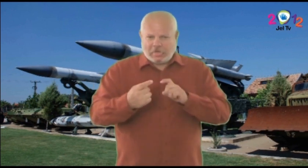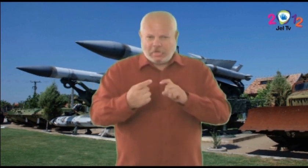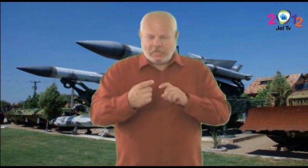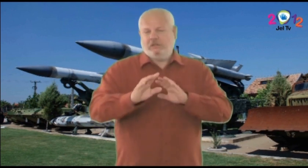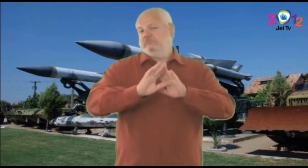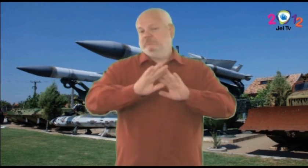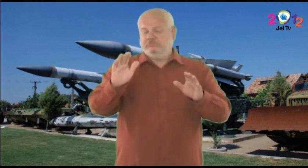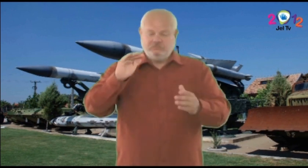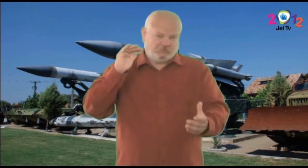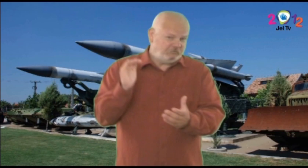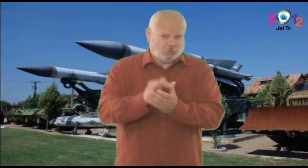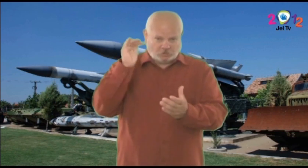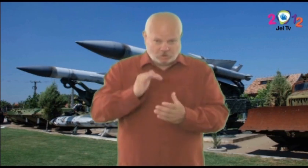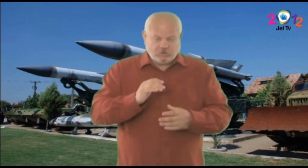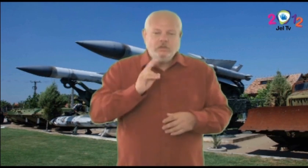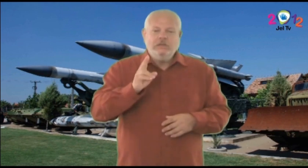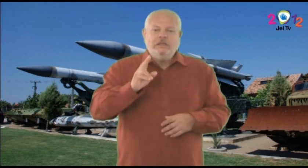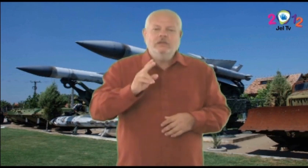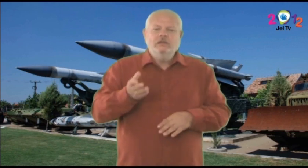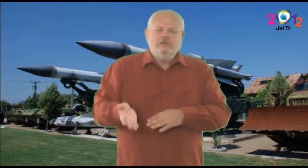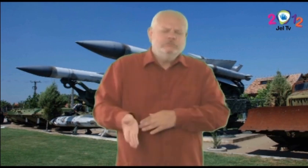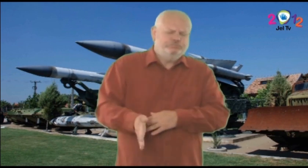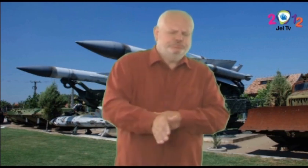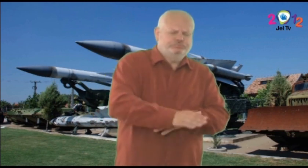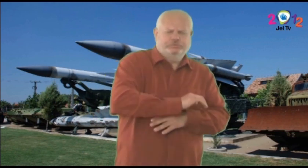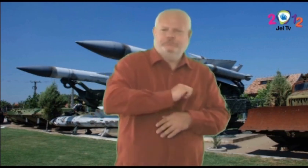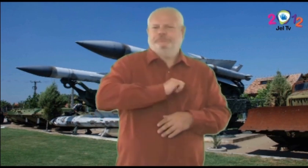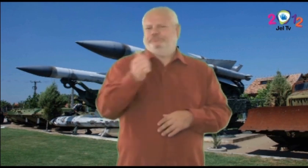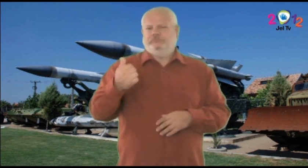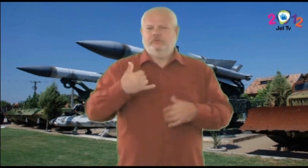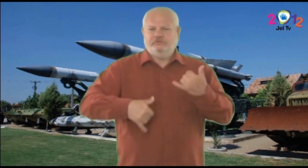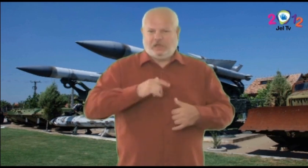Vitatkoztak. Majd fogadást kötöttek. Versenyeztek, kinél halnak meg a legtöbben.